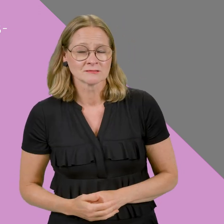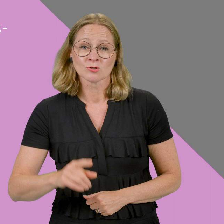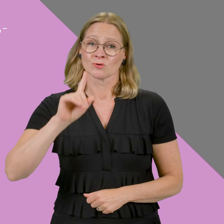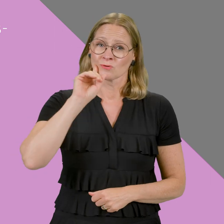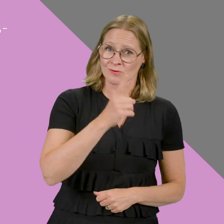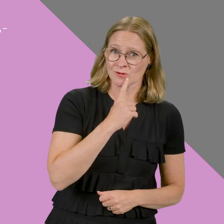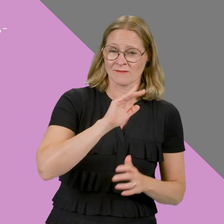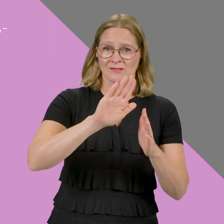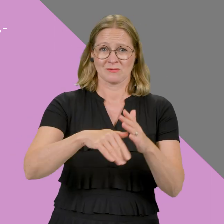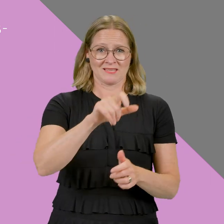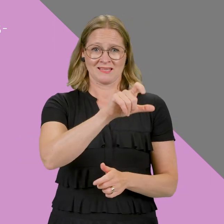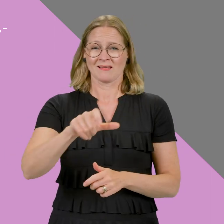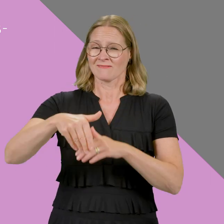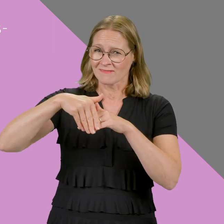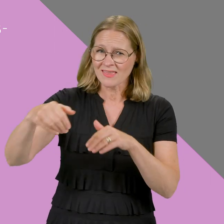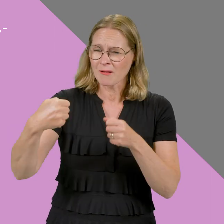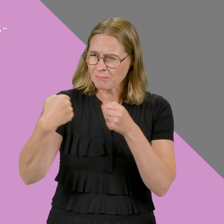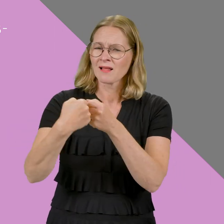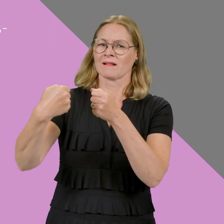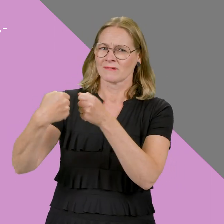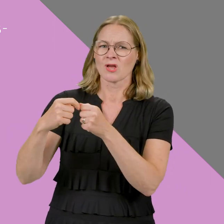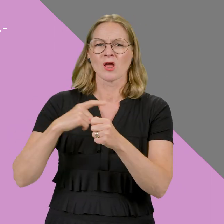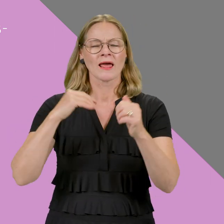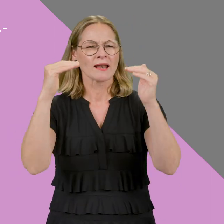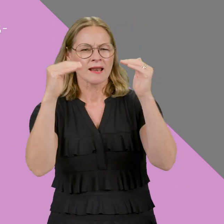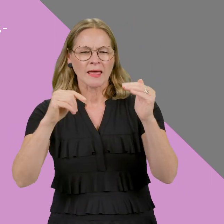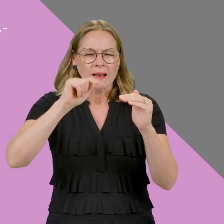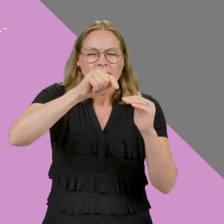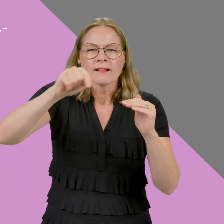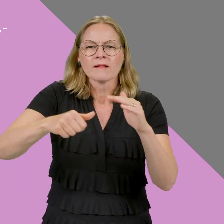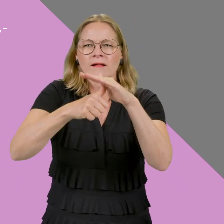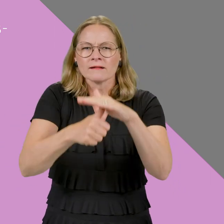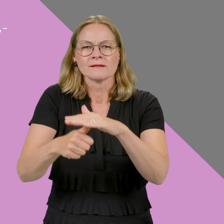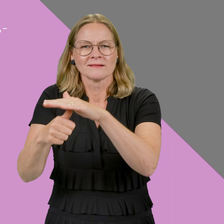Kuurot ja viittomakieliset kohtaavat edelleen rakenteellista syrjintää -